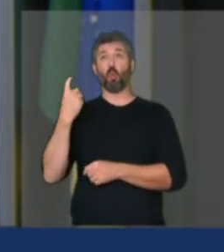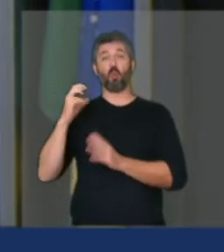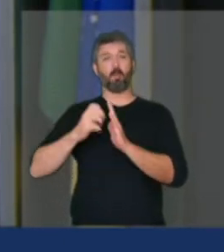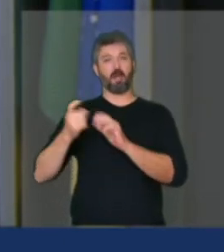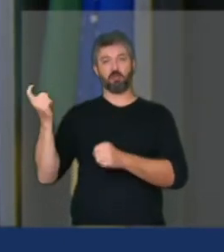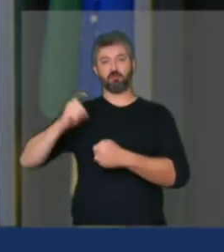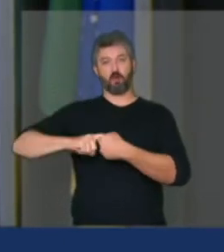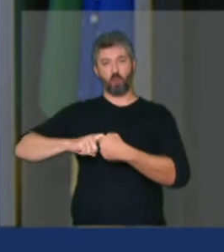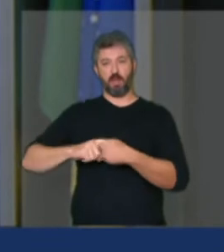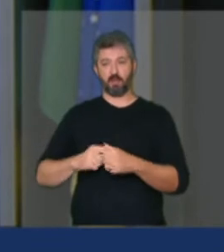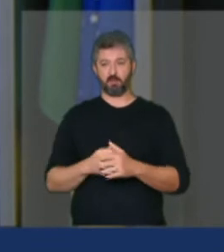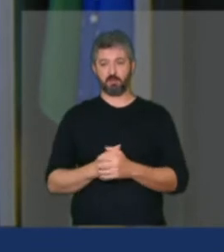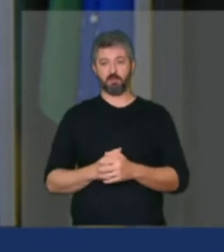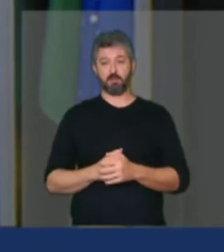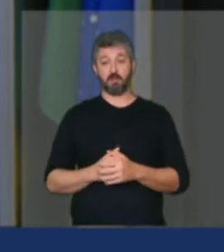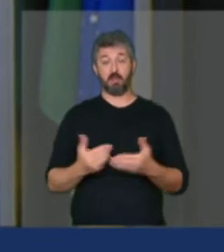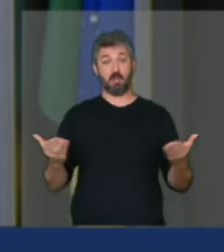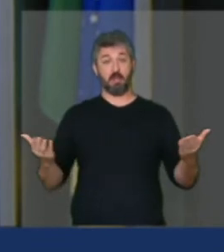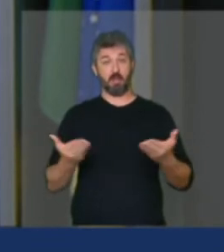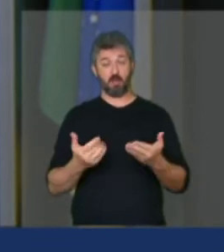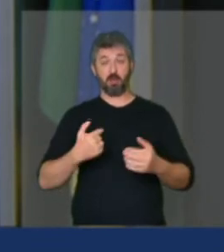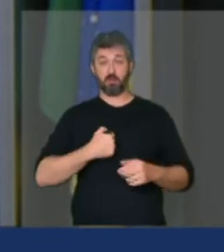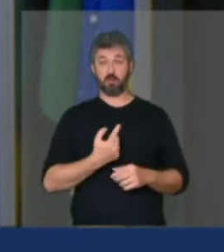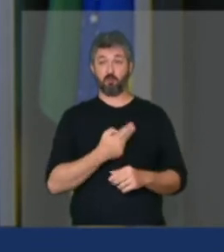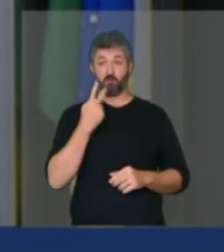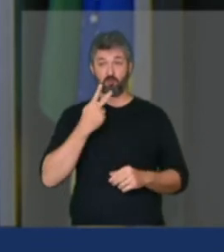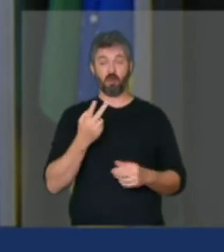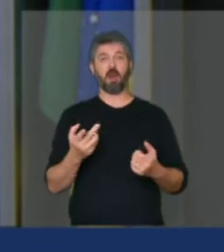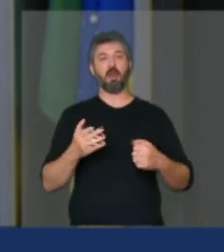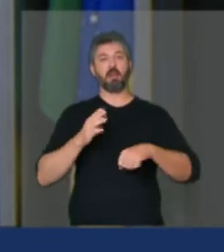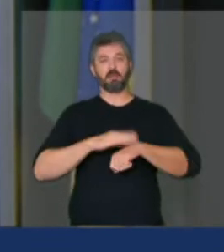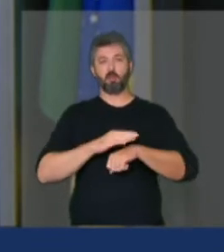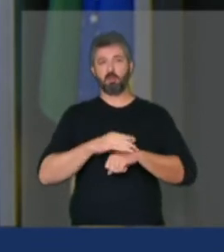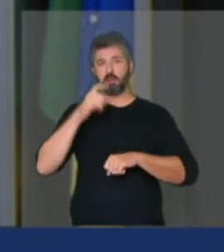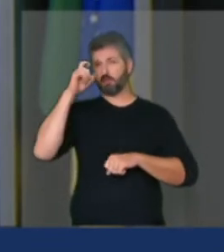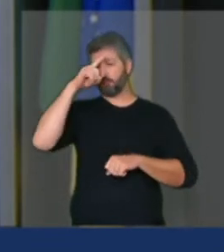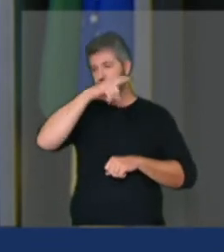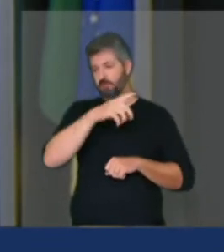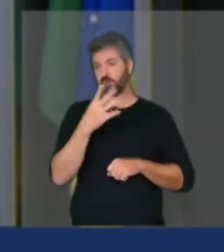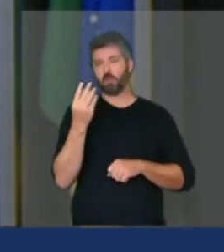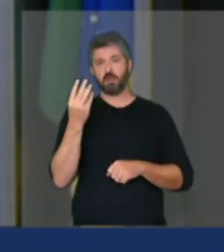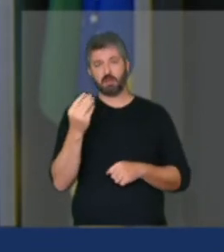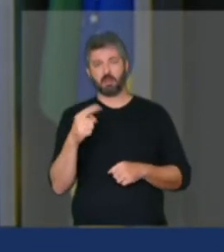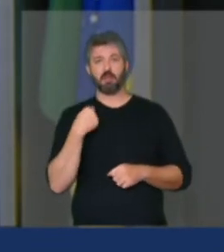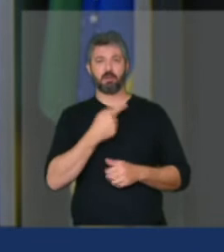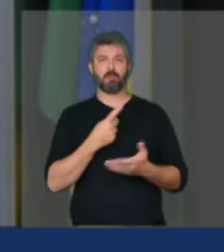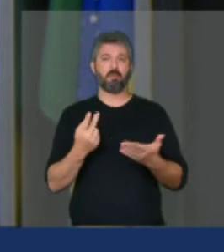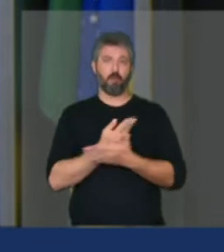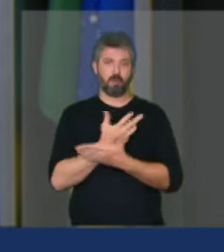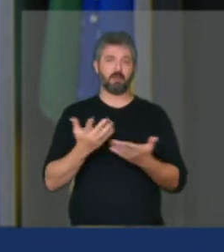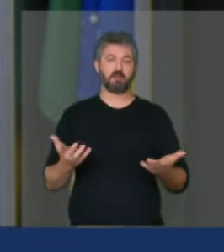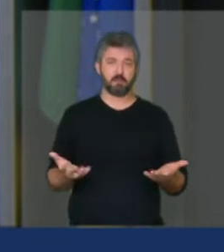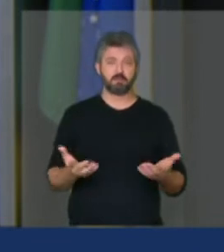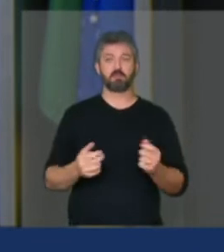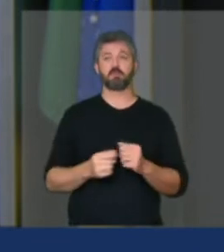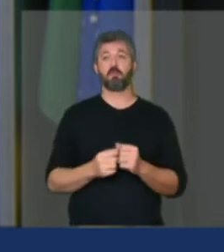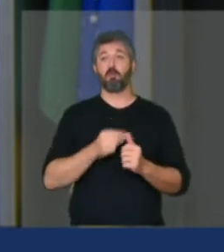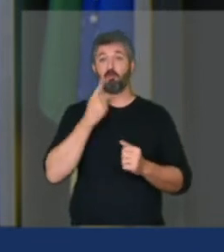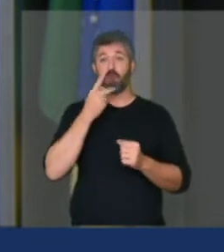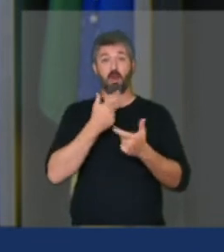FILIAÇÃO. E EU QUERO AQUI... NO MOMENTO DE TANTA DIFICULDADE QUE NÓS ATRAVESSAMOS, FALAR ALGO POSITIVO, QUE ESSE CONJUNTO